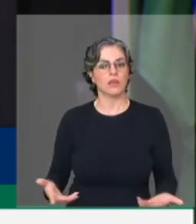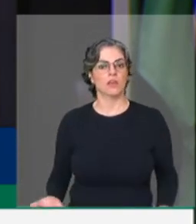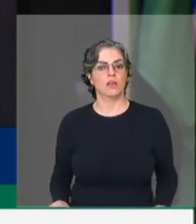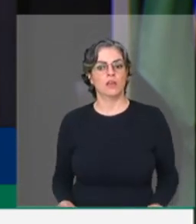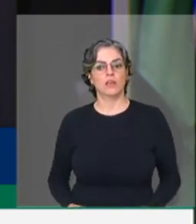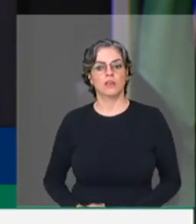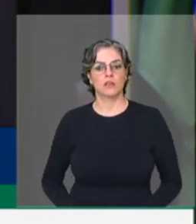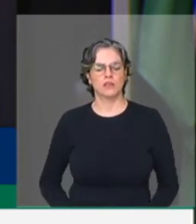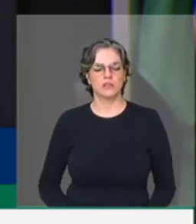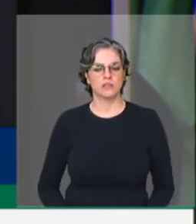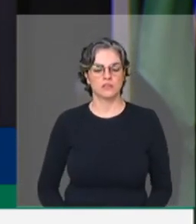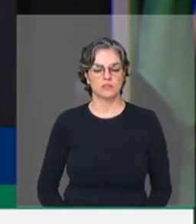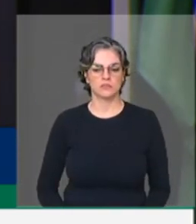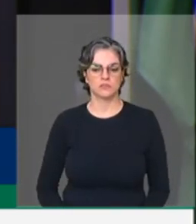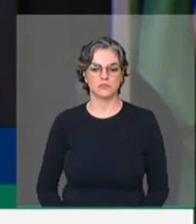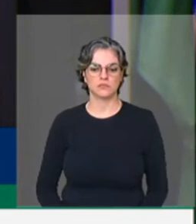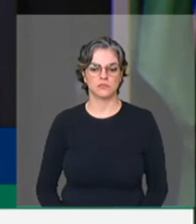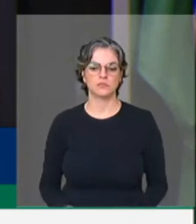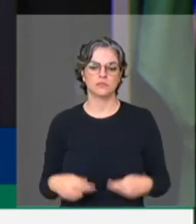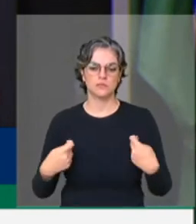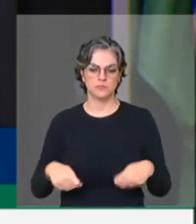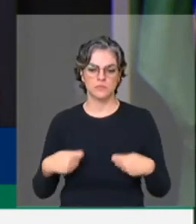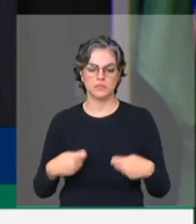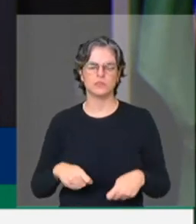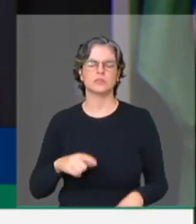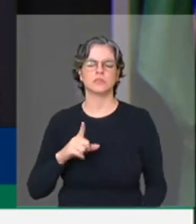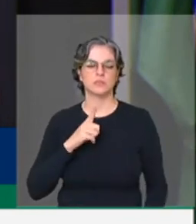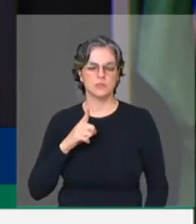PAÍSES BENEFICIADOS PELA REDUÇÃO AQUI E ACIMA DE TUDO ELA TEM QUE TER CALIBRAGEM COM